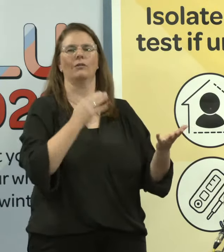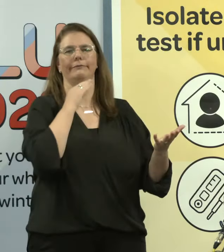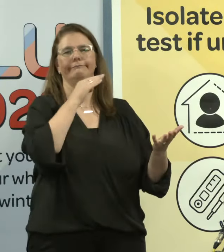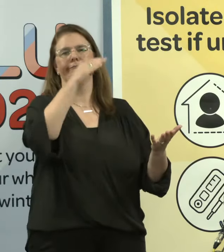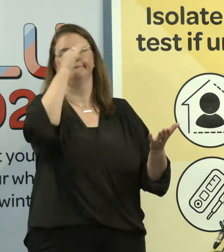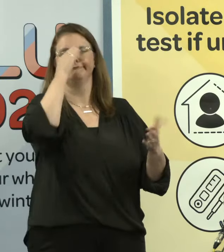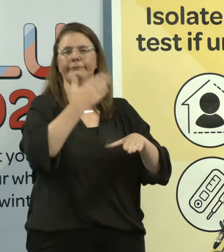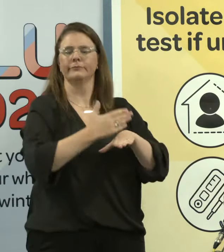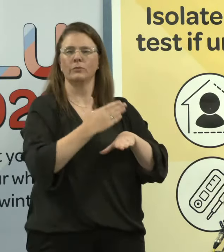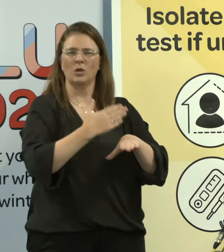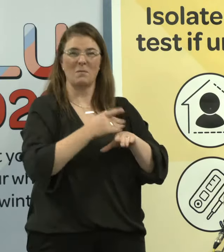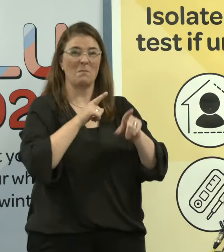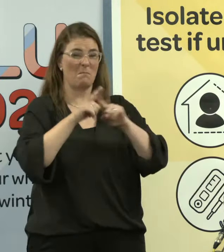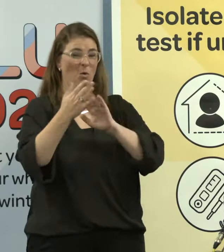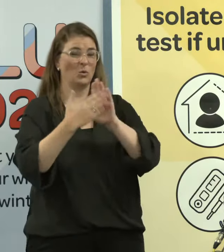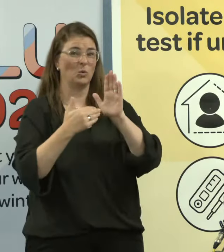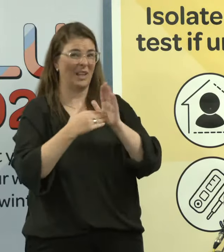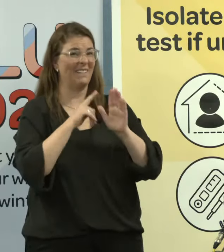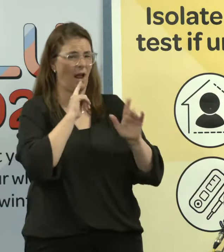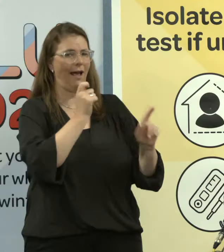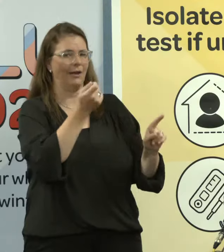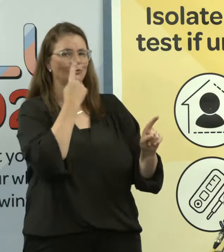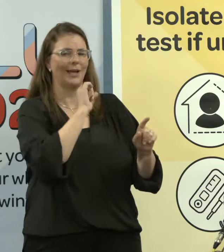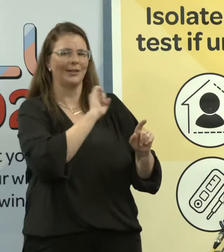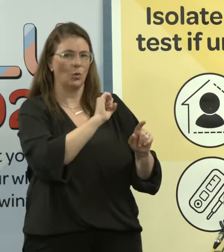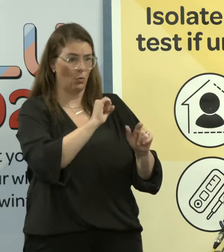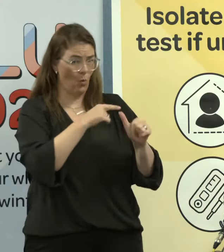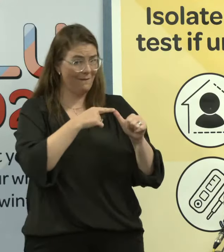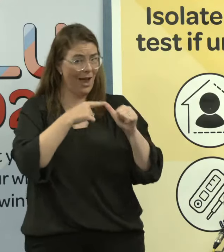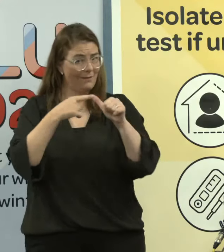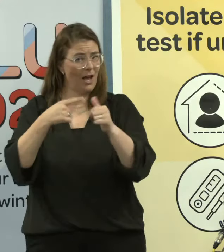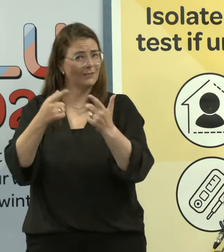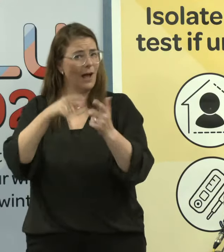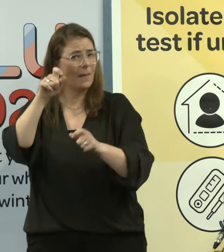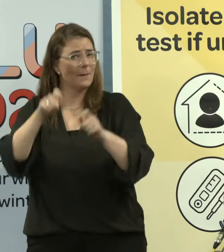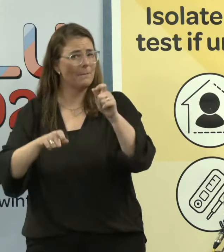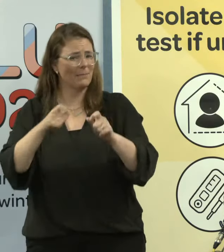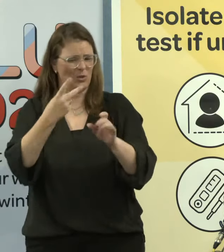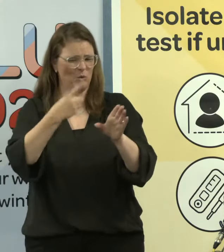kii ka taea e au hoatu te koroka ki etahi atu.